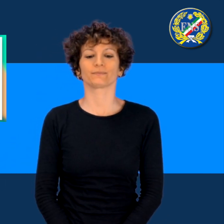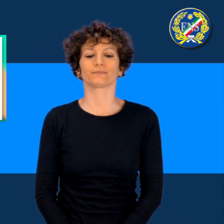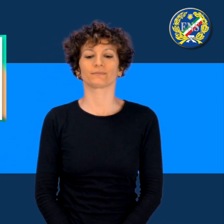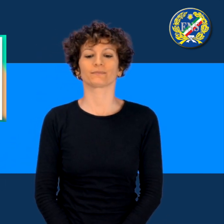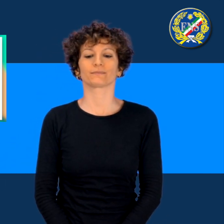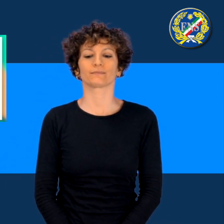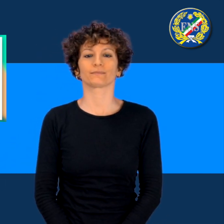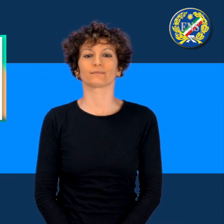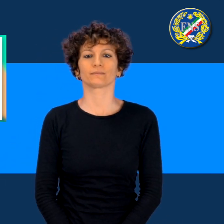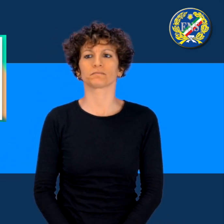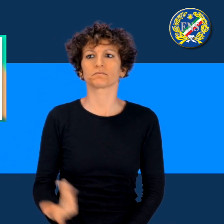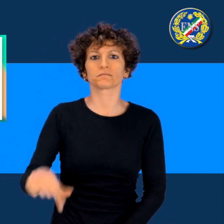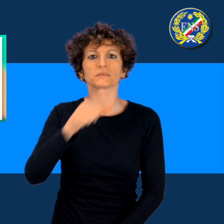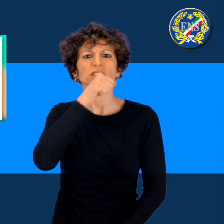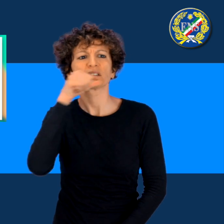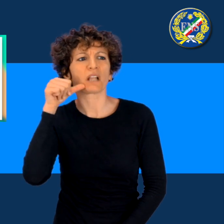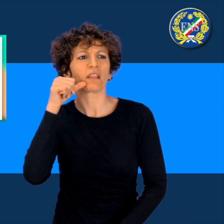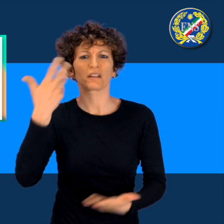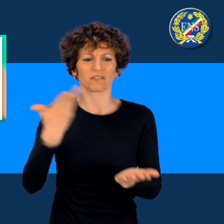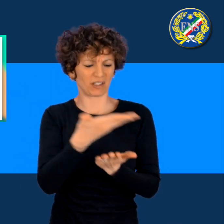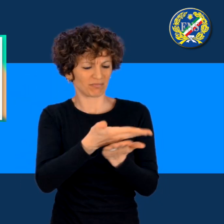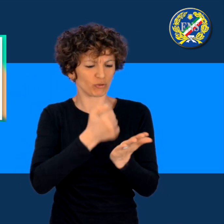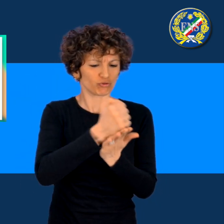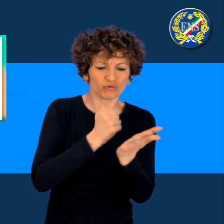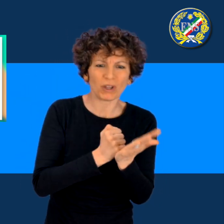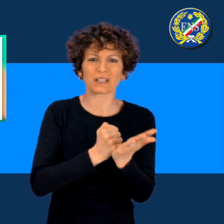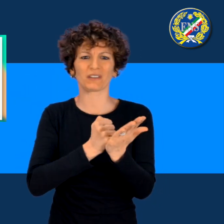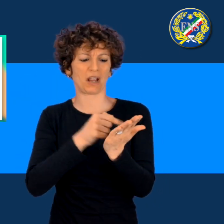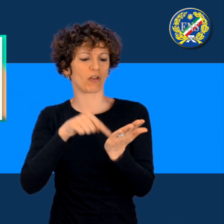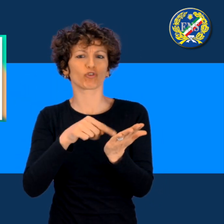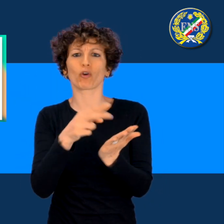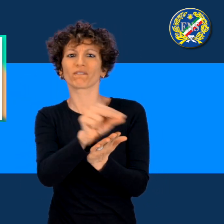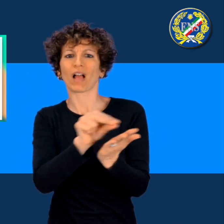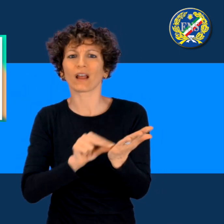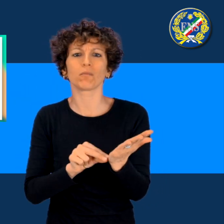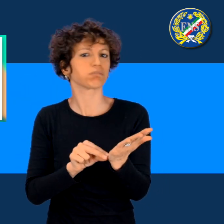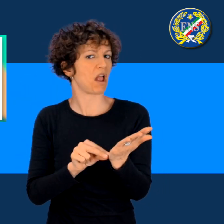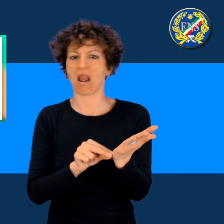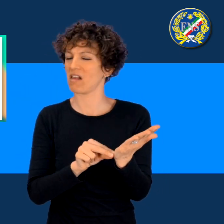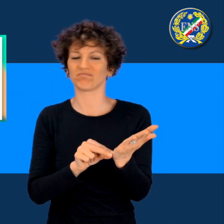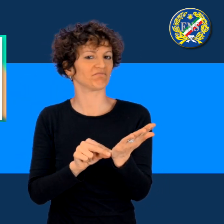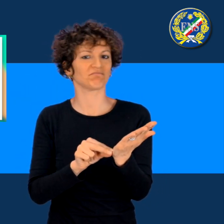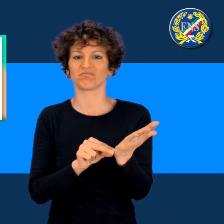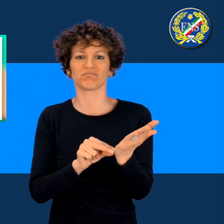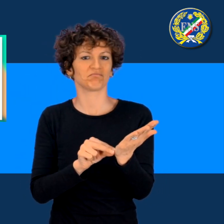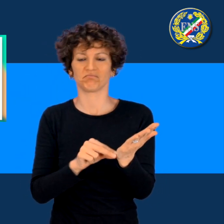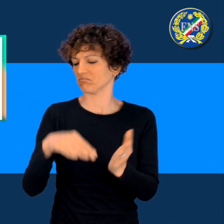Non sarà quindi più necessario esibire altri certificati cartacei o verbali: